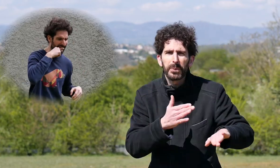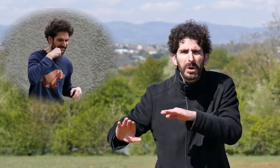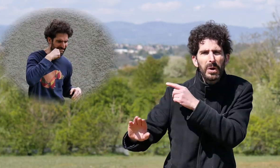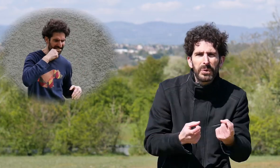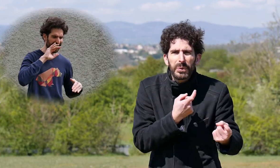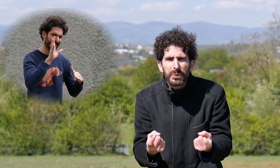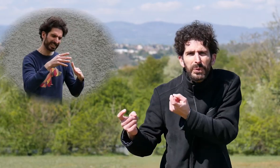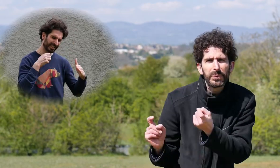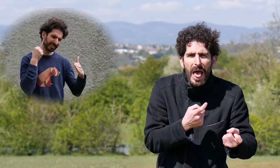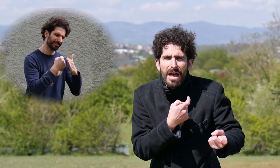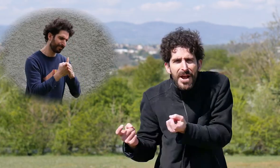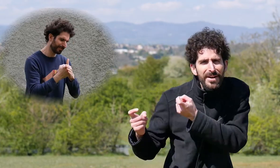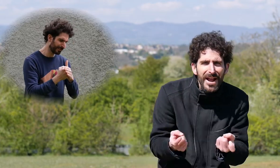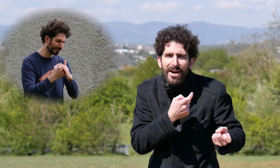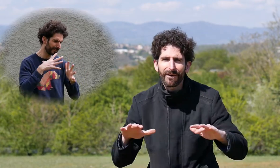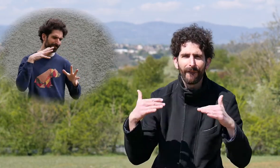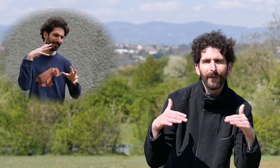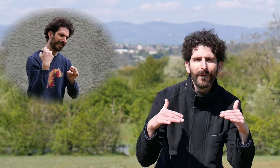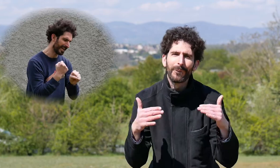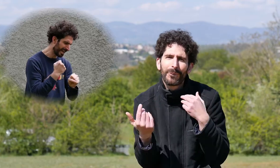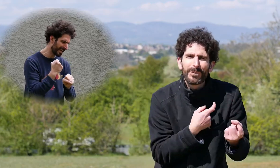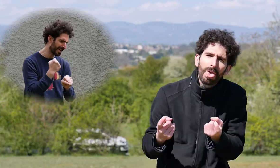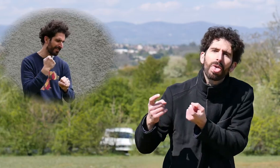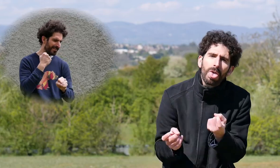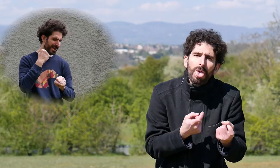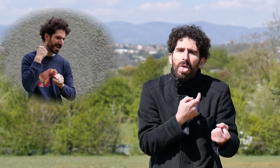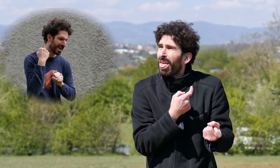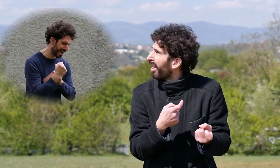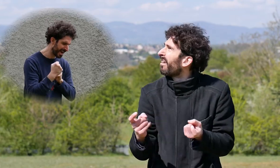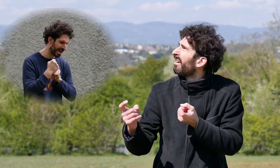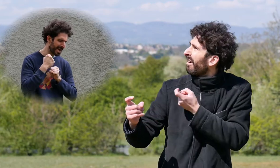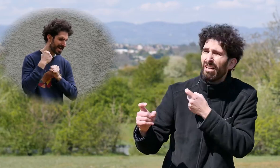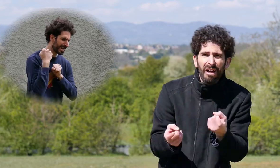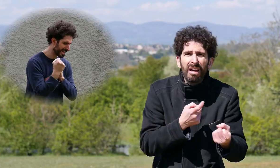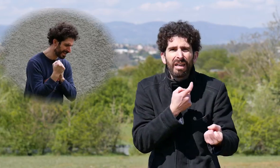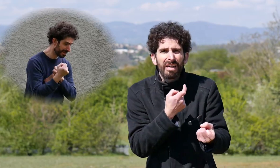* tu iras jusqu'au bout ! Tu vas y arriver, allez ! * Je patine et je patine.